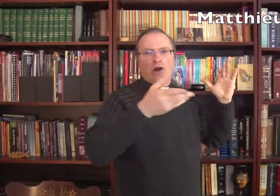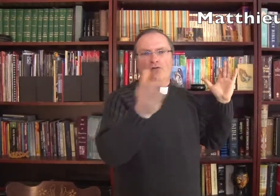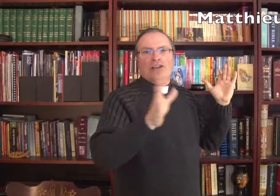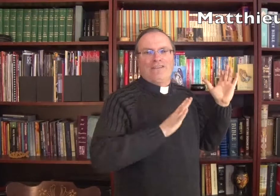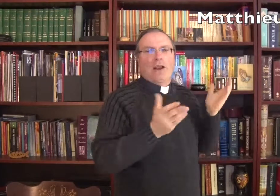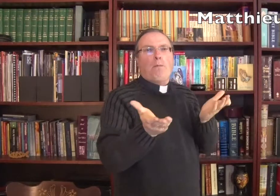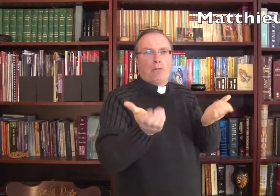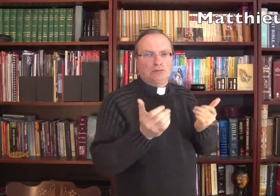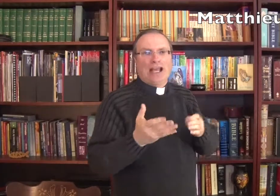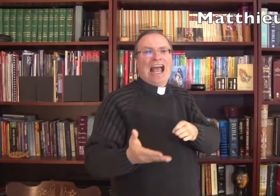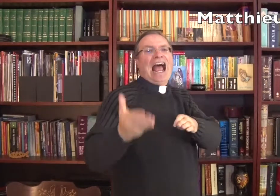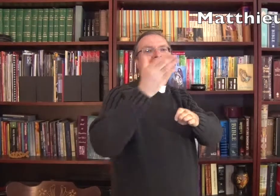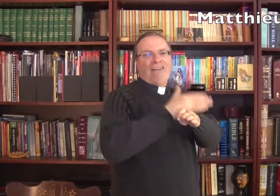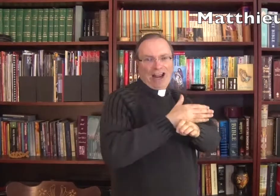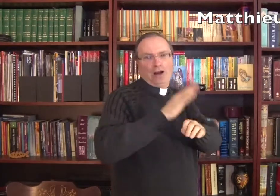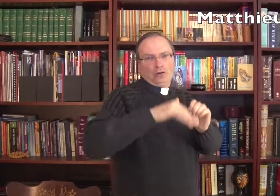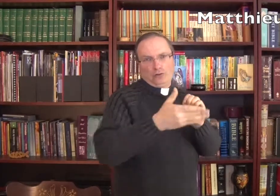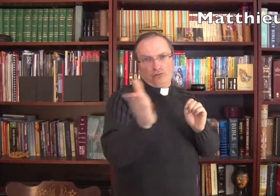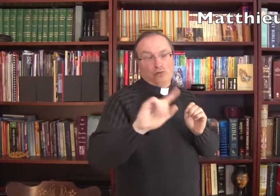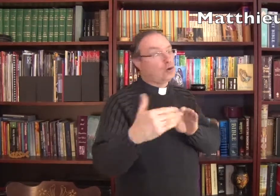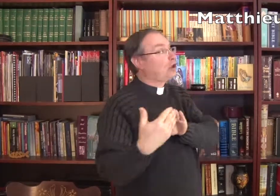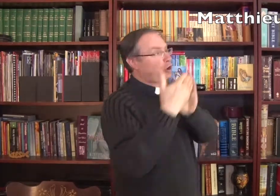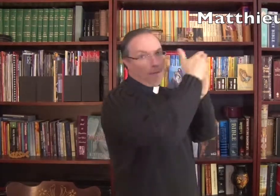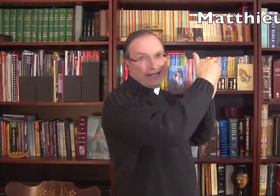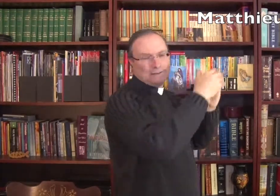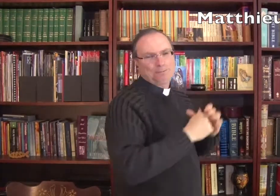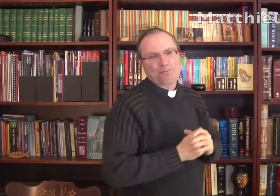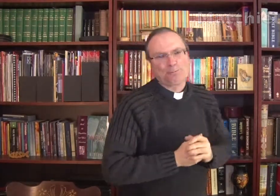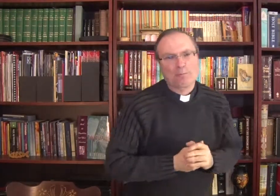vous avez besoin avant que vous le lui demandiez.